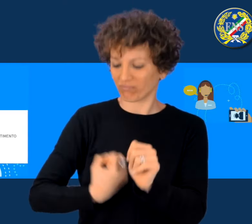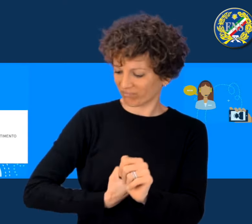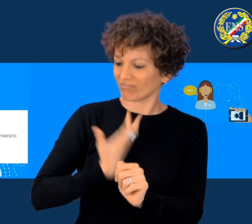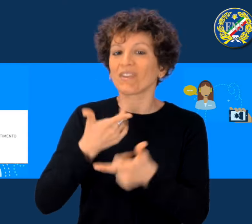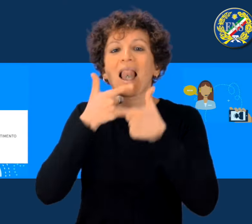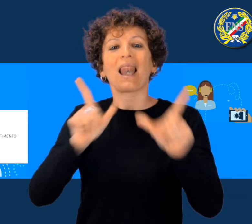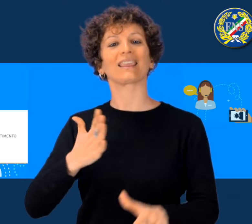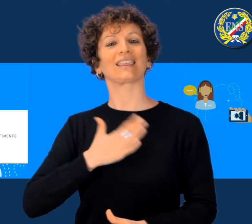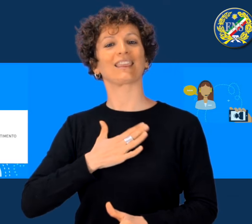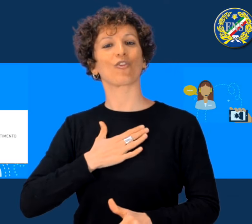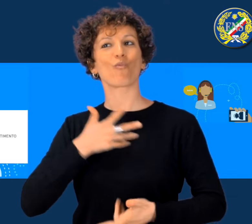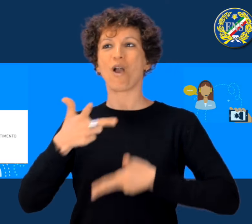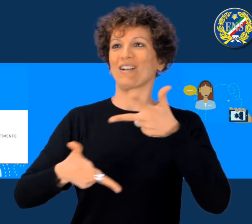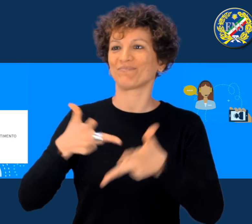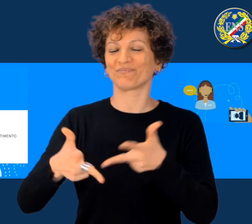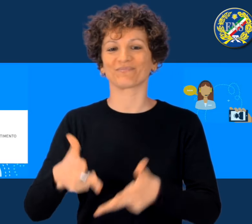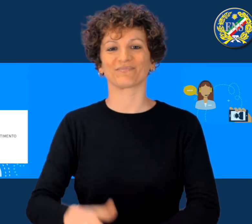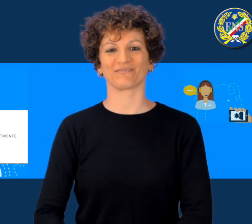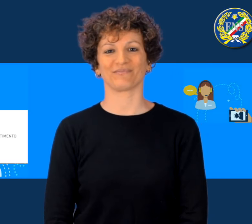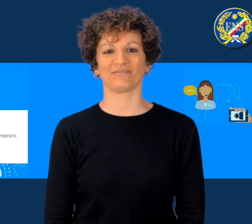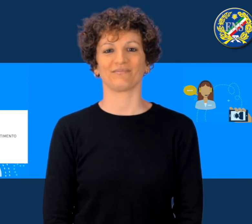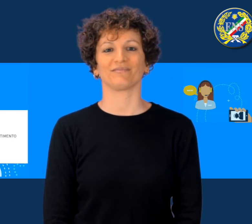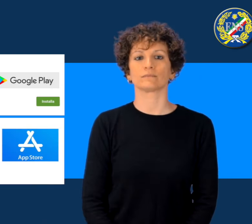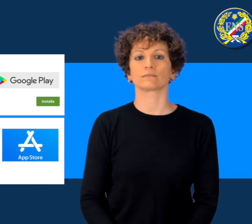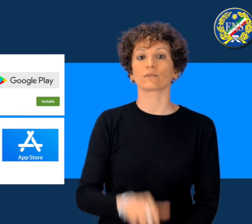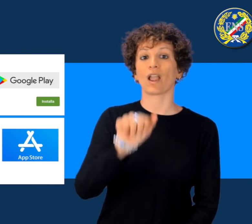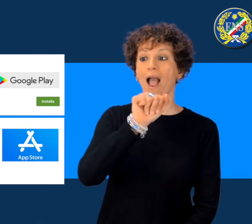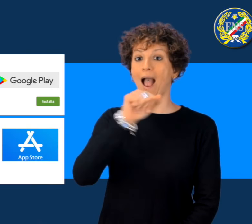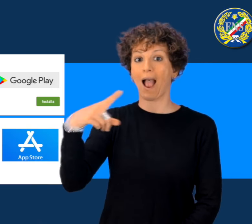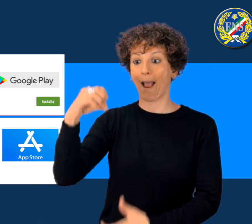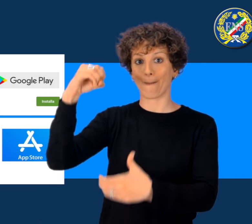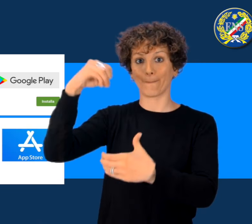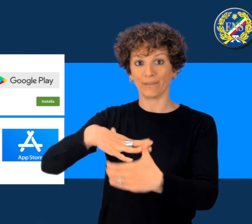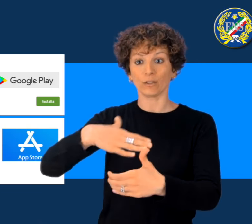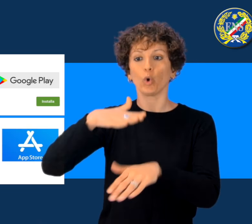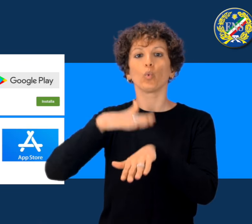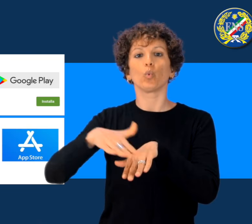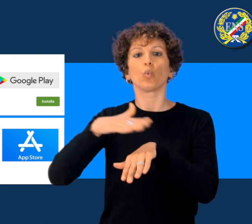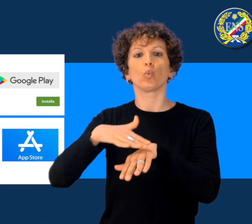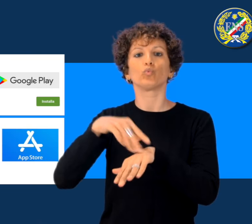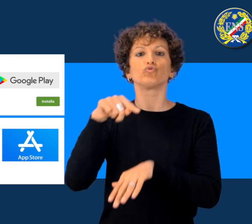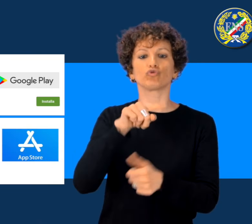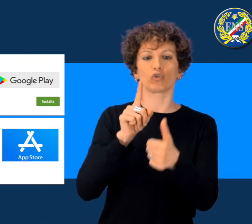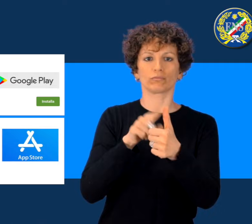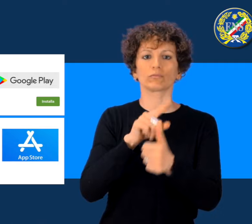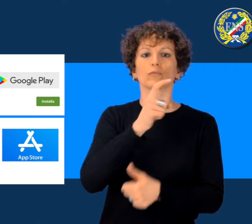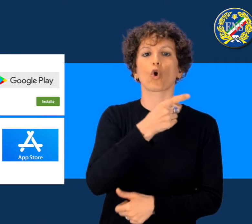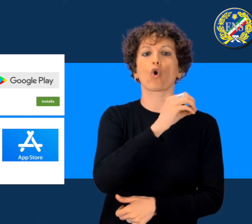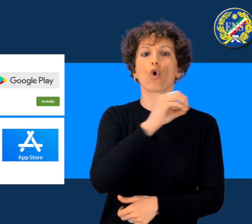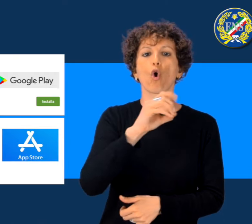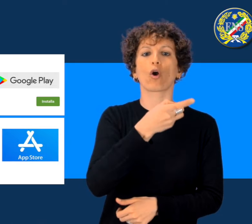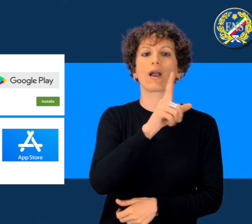esprimendosi nella propria lingua madre". Per scaricare e cominciare ad utilizzare la nuova APP Comunic@ENS